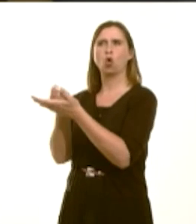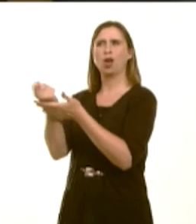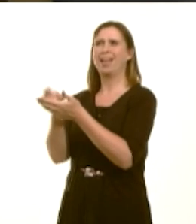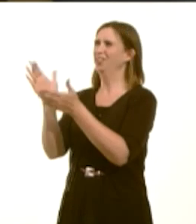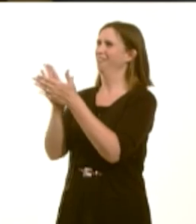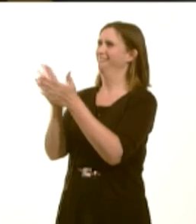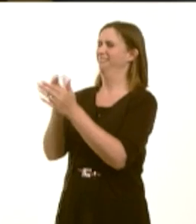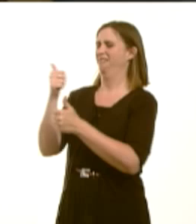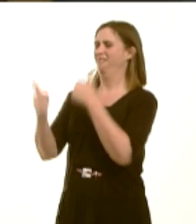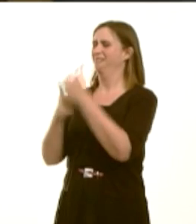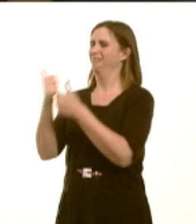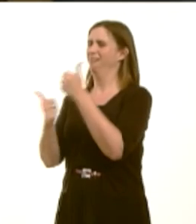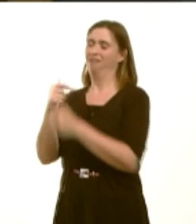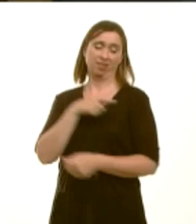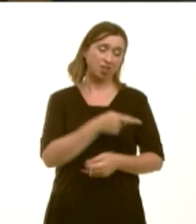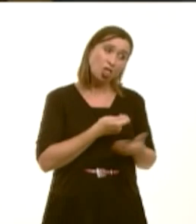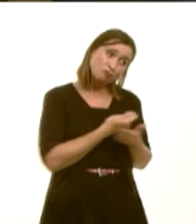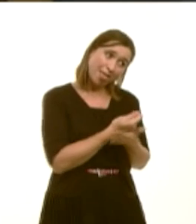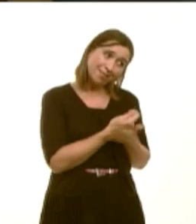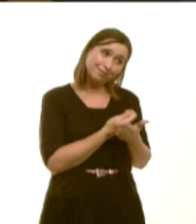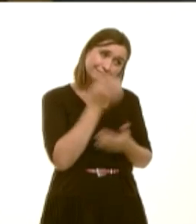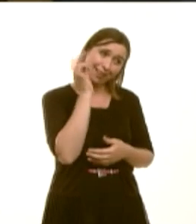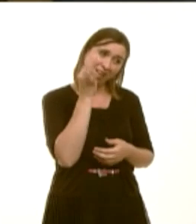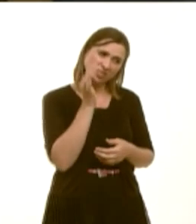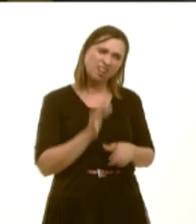yn gweld eu hunain fel dinasyddion eilradd. Maeín bwysig ein bod niín sicrhau bod yna